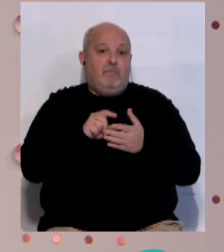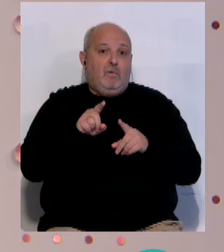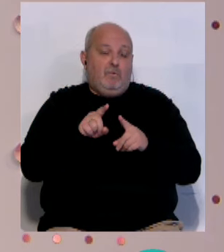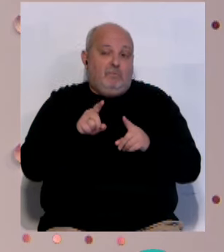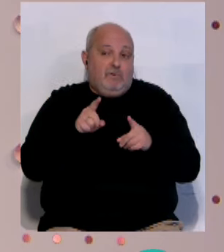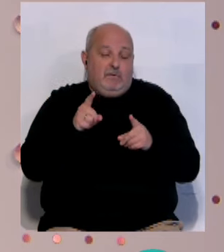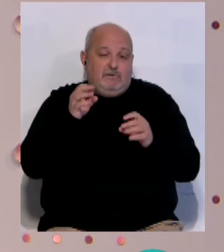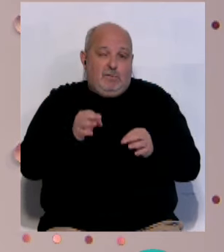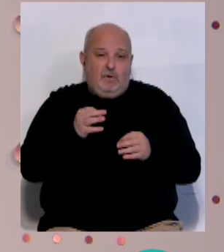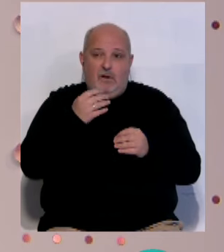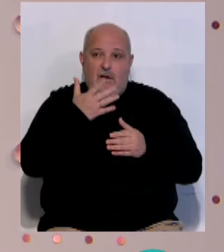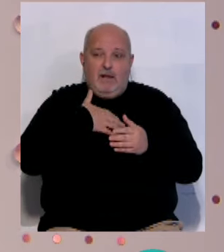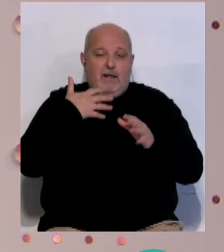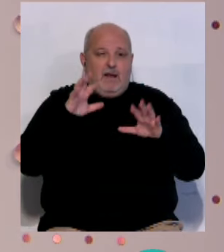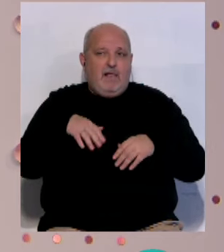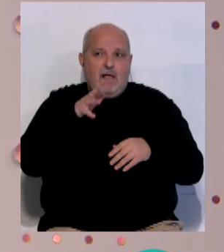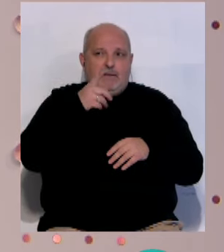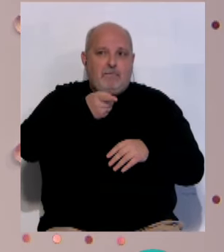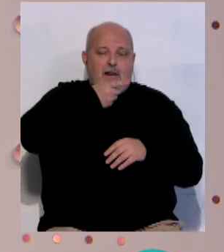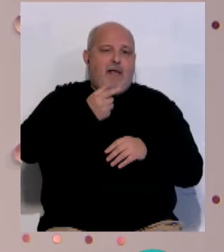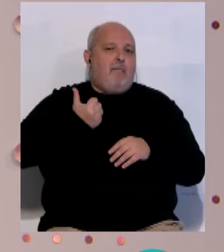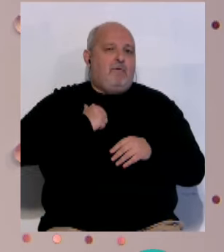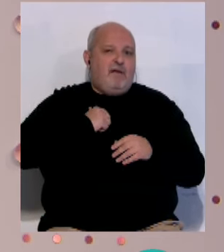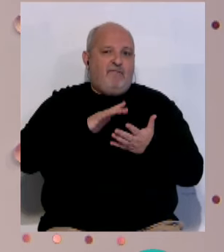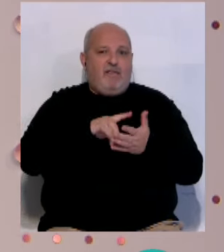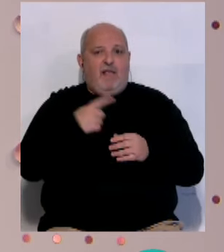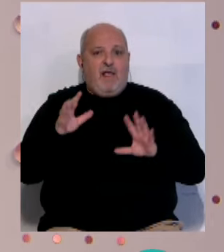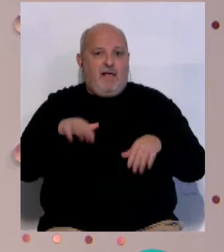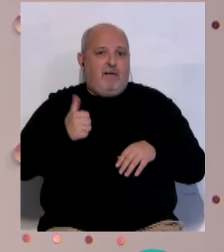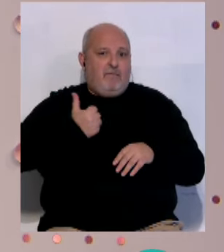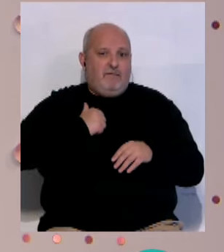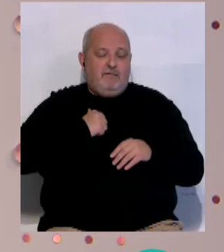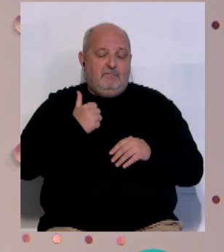esa licente de saber que el c está mal que que no está haciendo un buen partido y que ellos podrán